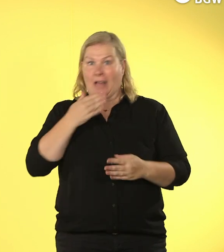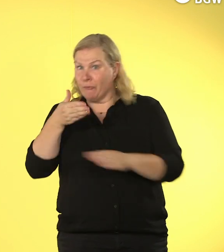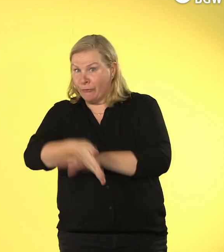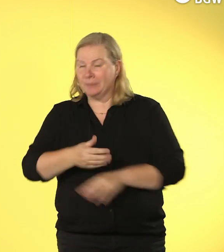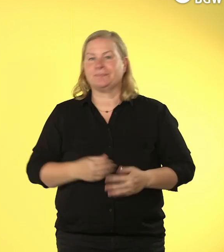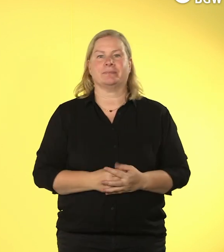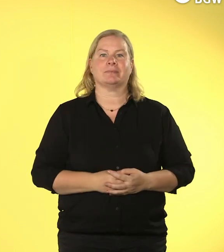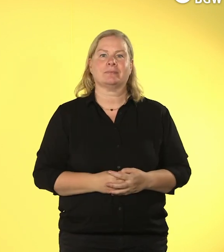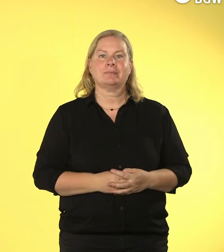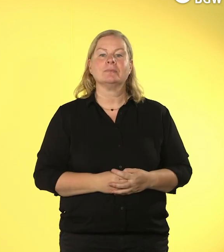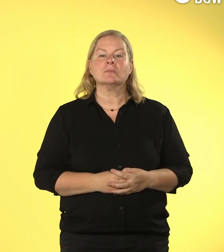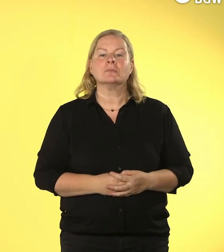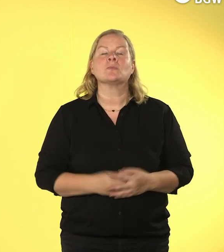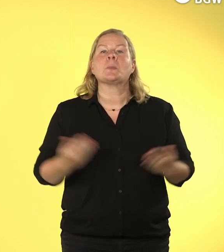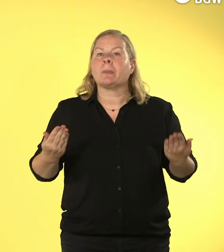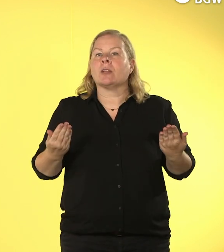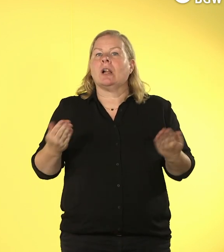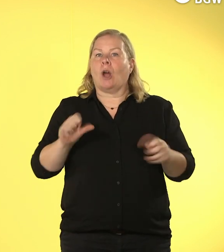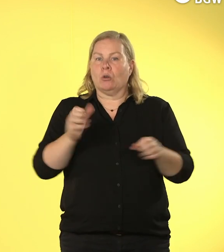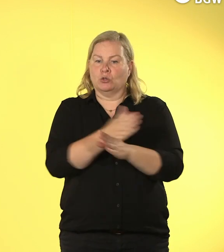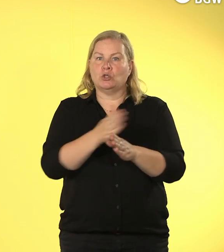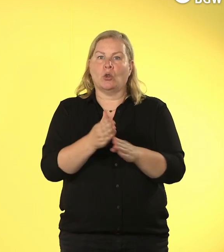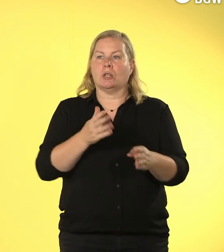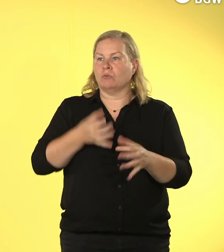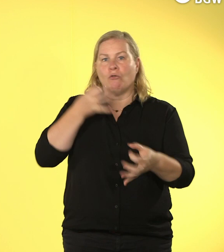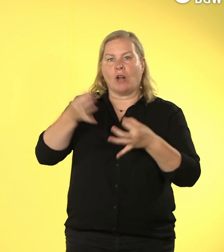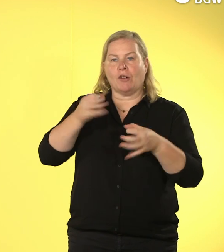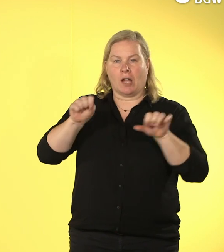Wir haben gesagt, dass wir vom Austausch leben.